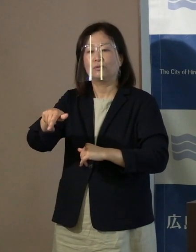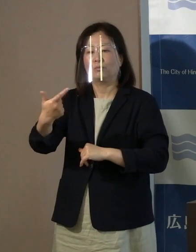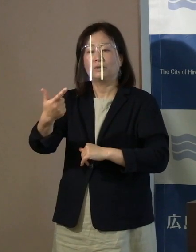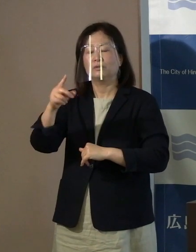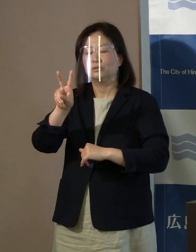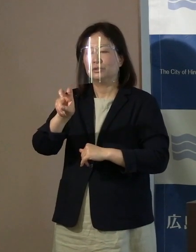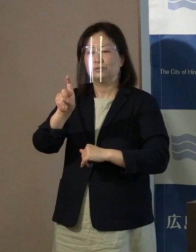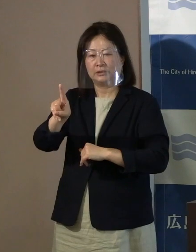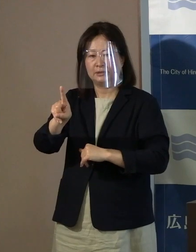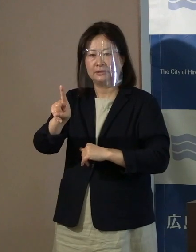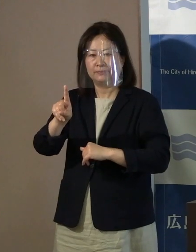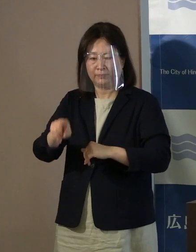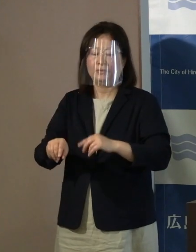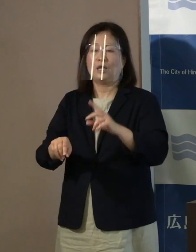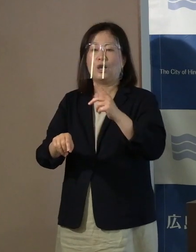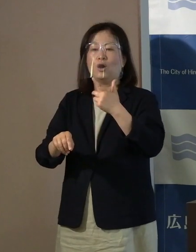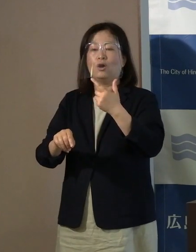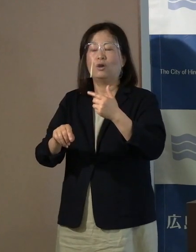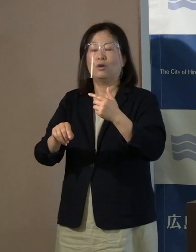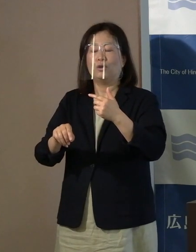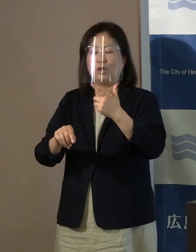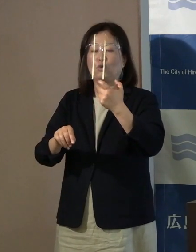率にして63.9パーセントというふうに なっています｡